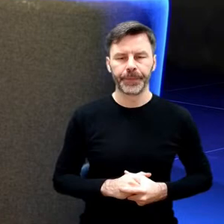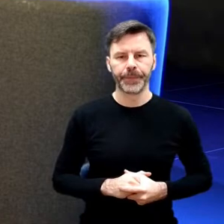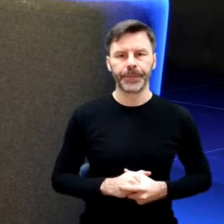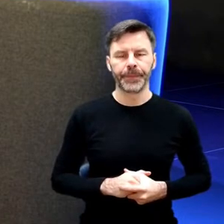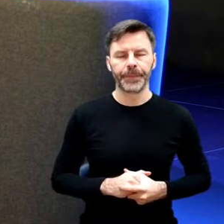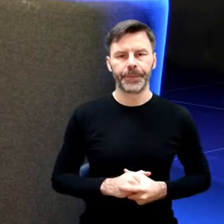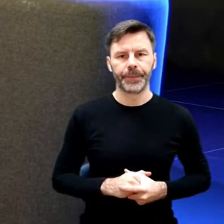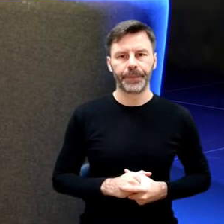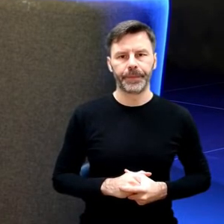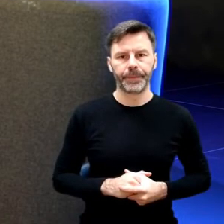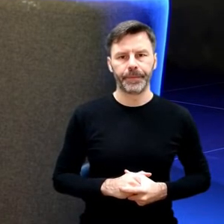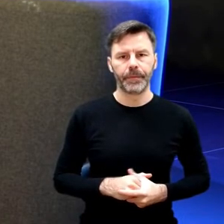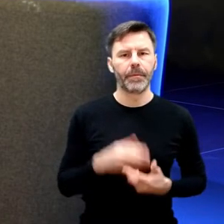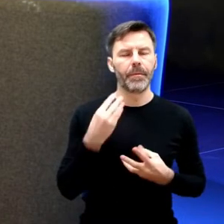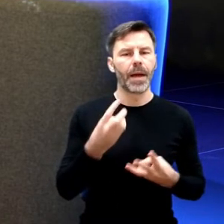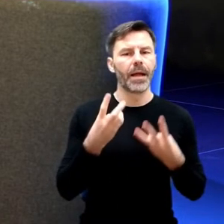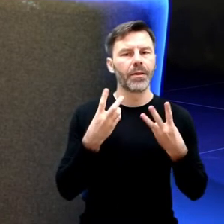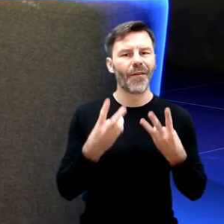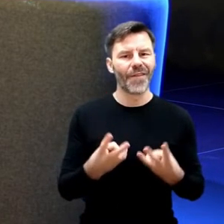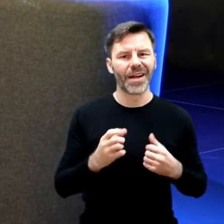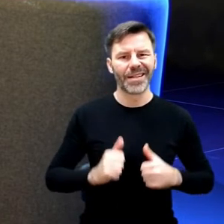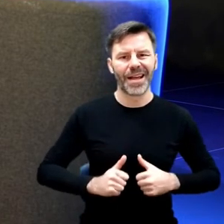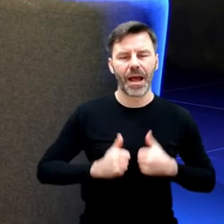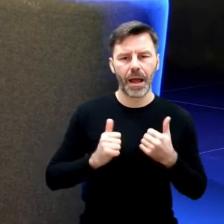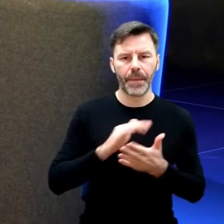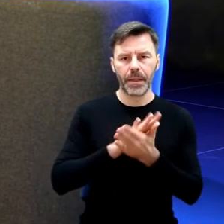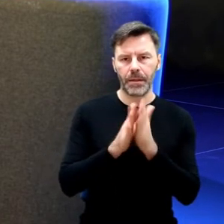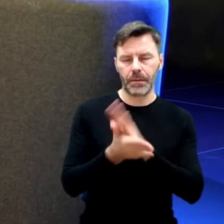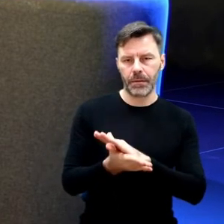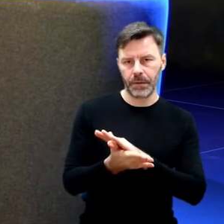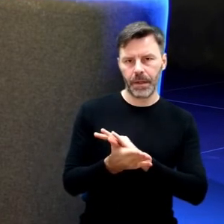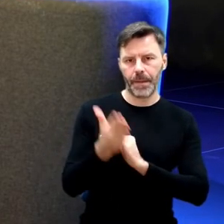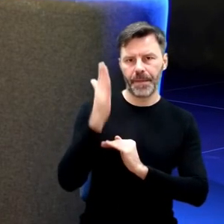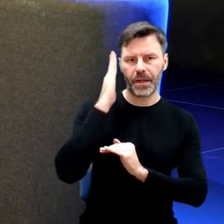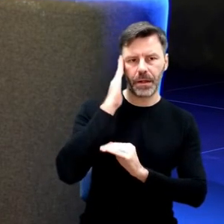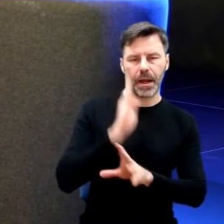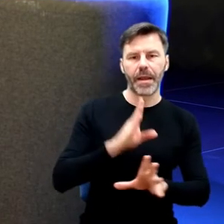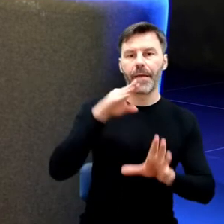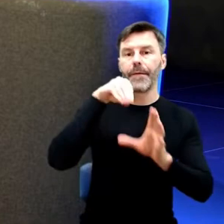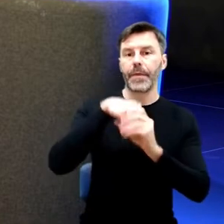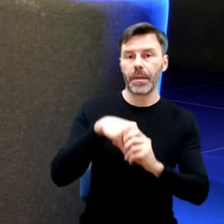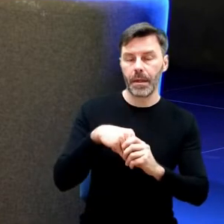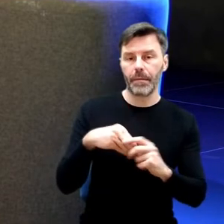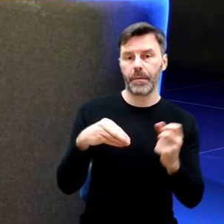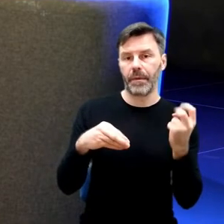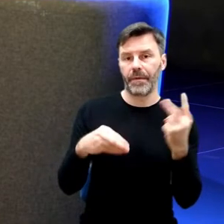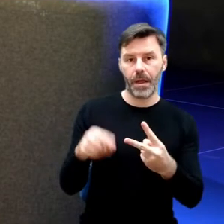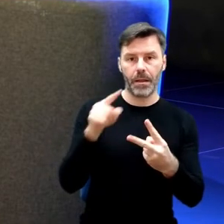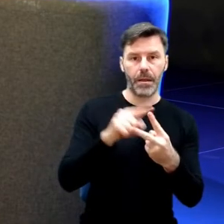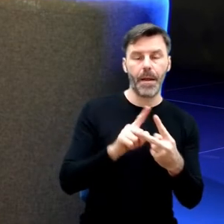jest kluczem sukcesu polityki lokalnej,